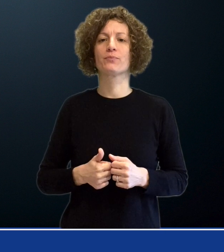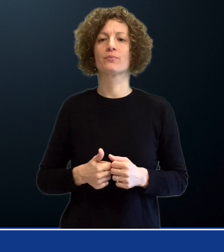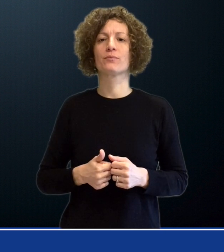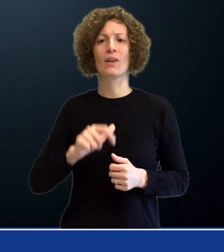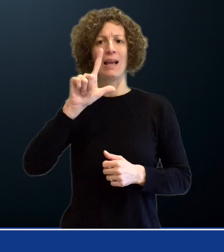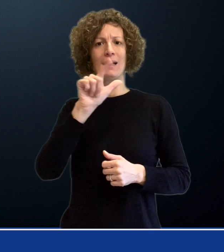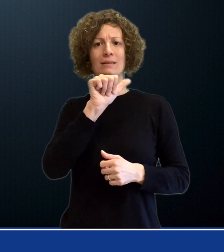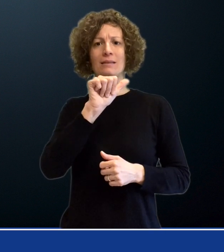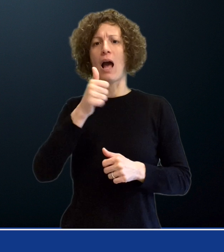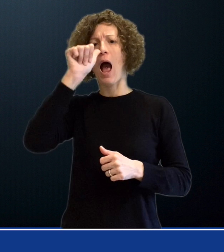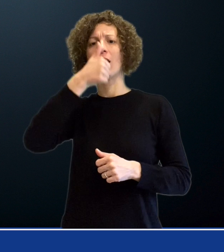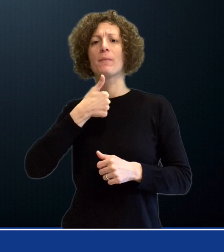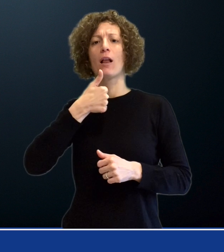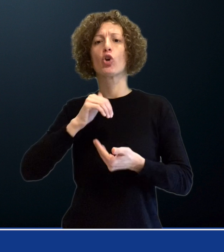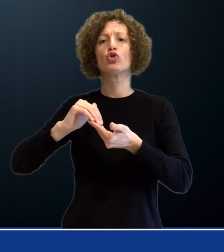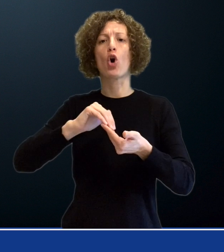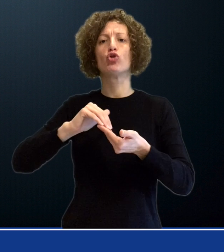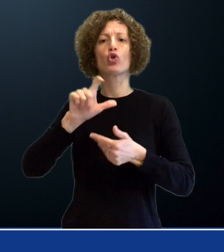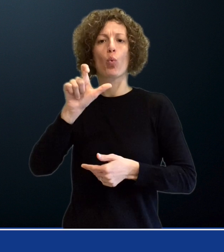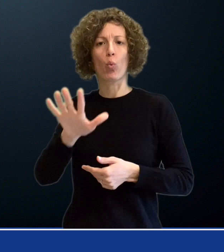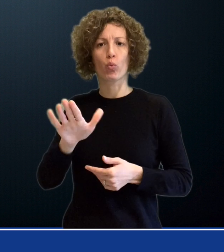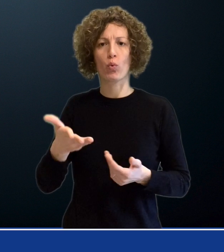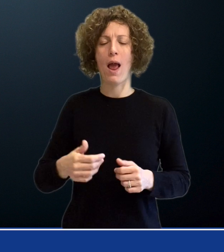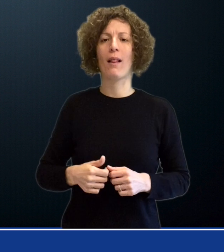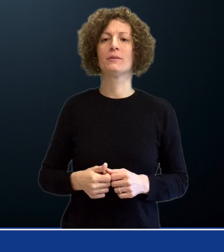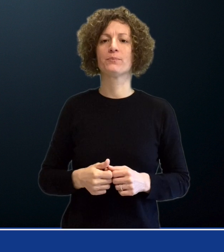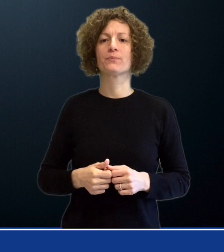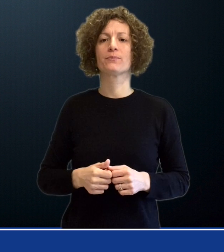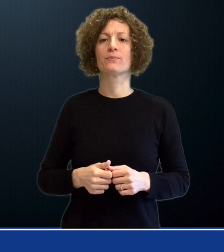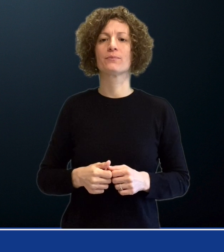LIS e aspetti socio-culturali;